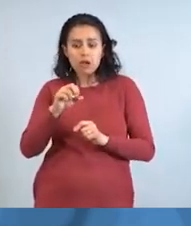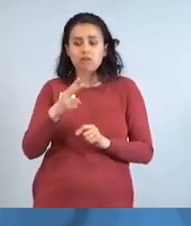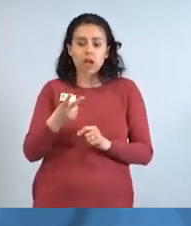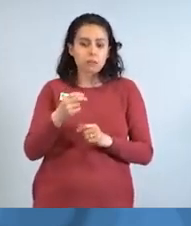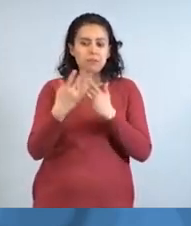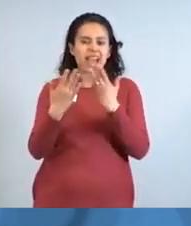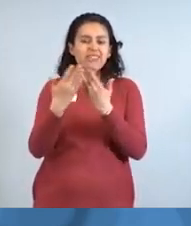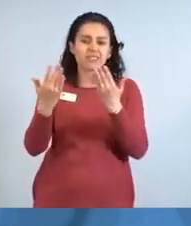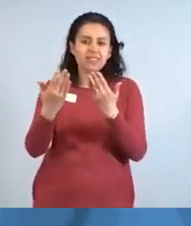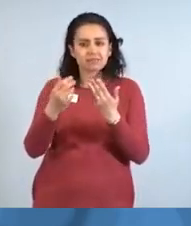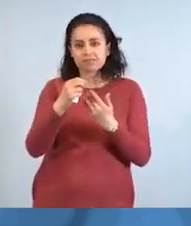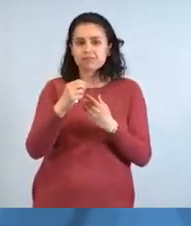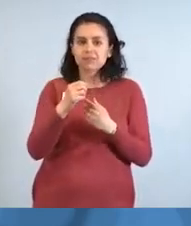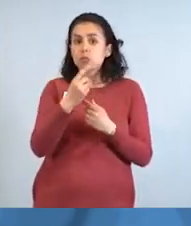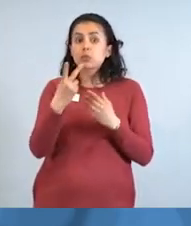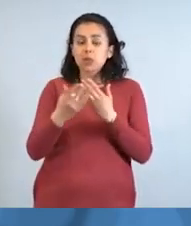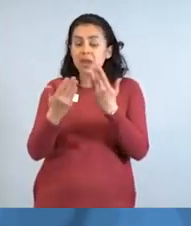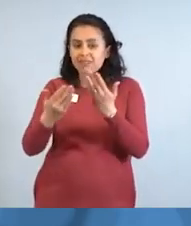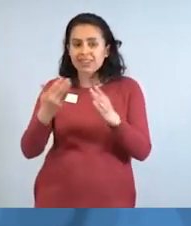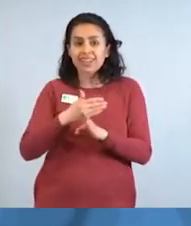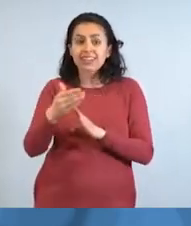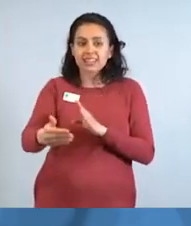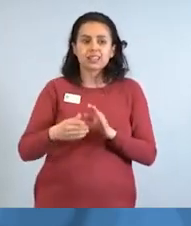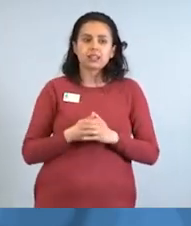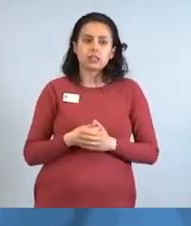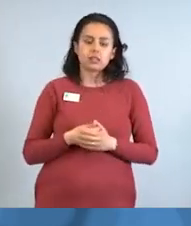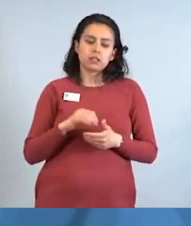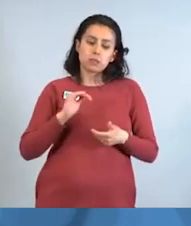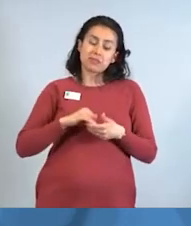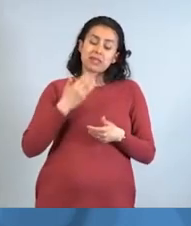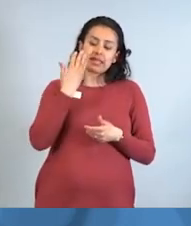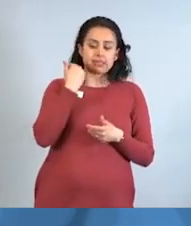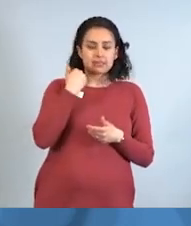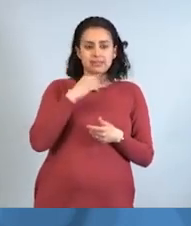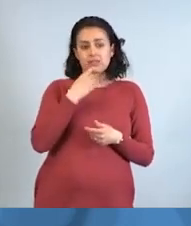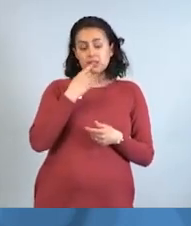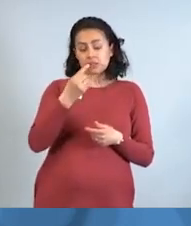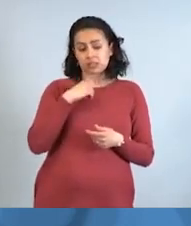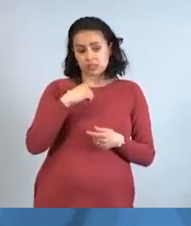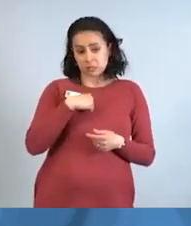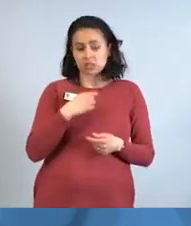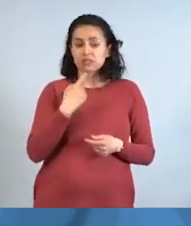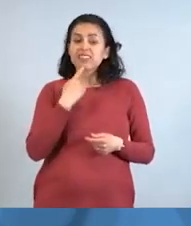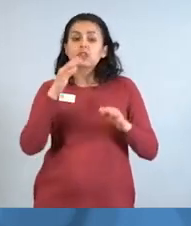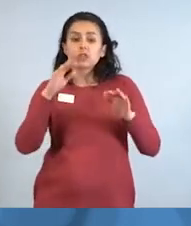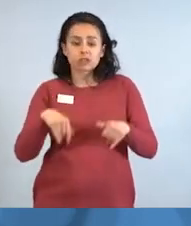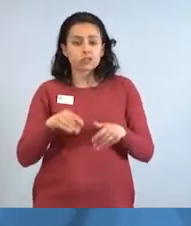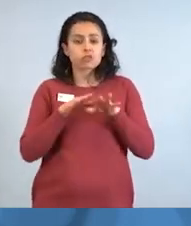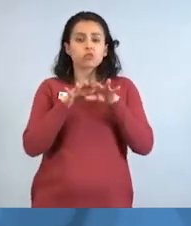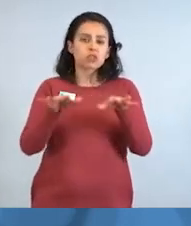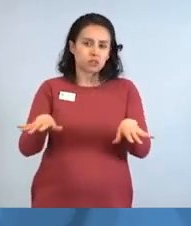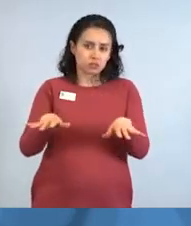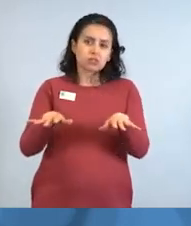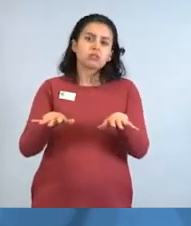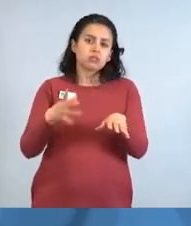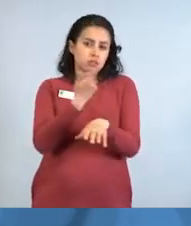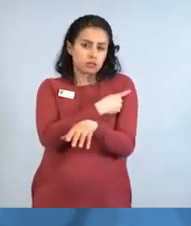Kuten äsken viittasin, ehdottomasti suurin osa rokotteeseen liittyvistä haitoista